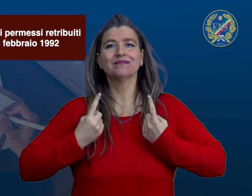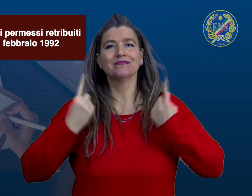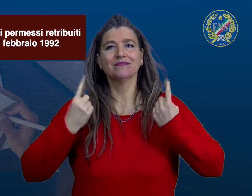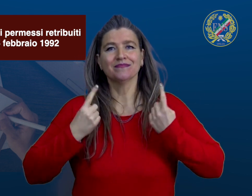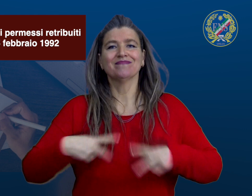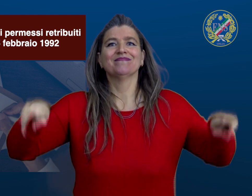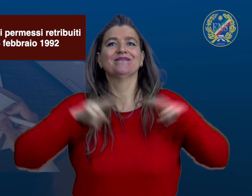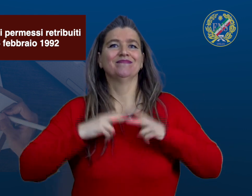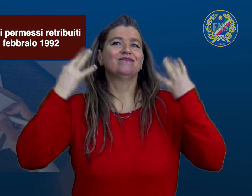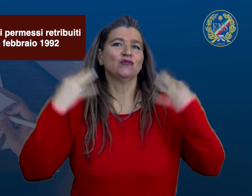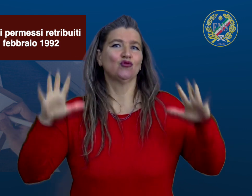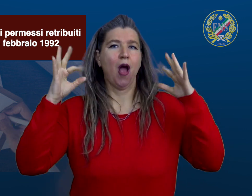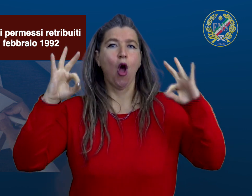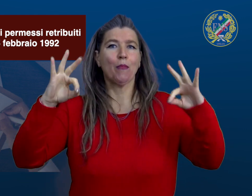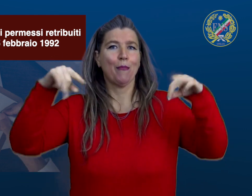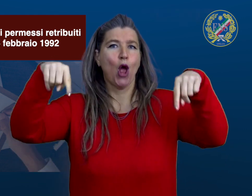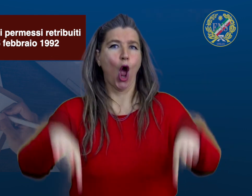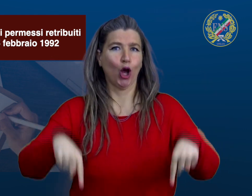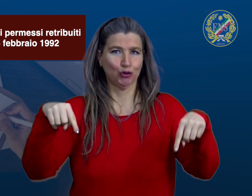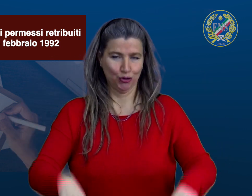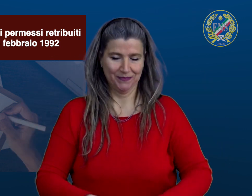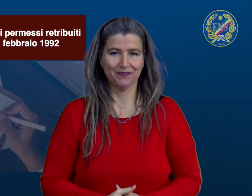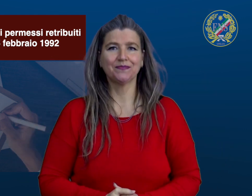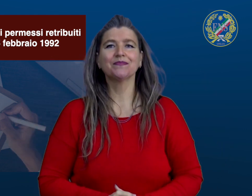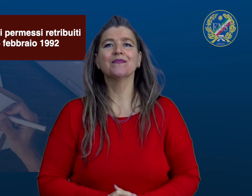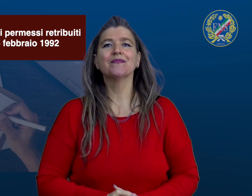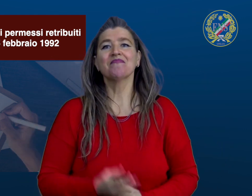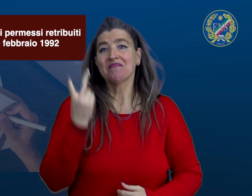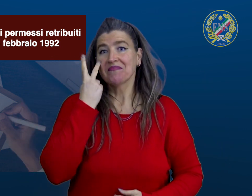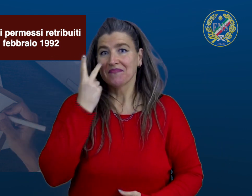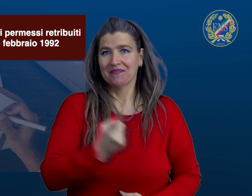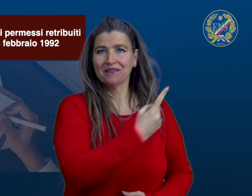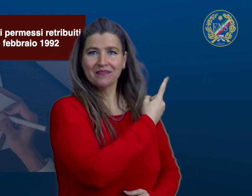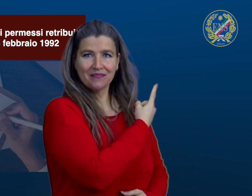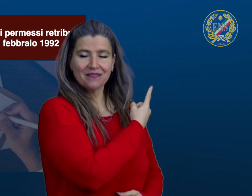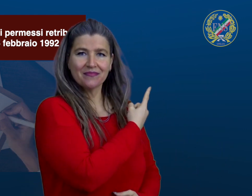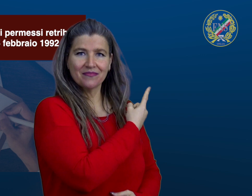nell'attesa hanno risposto proprio oggi e guardate la foto.